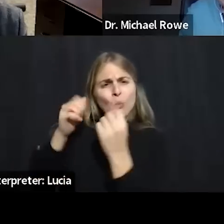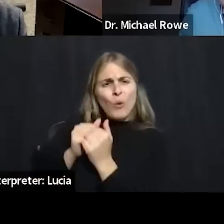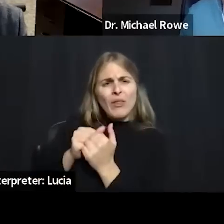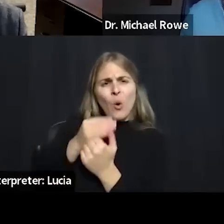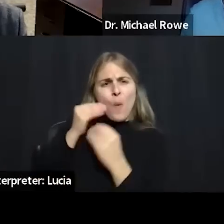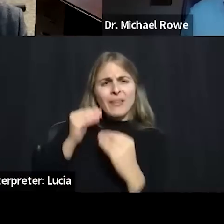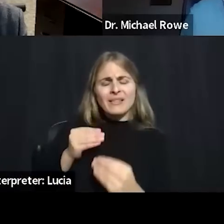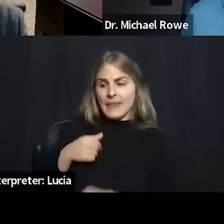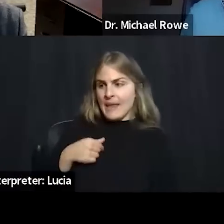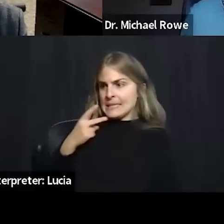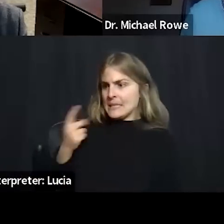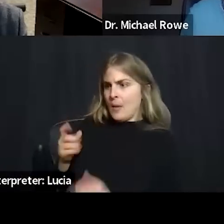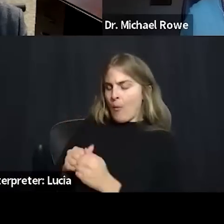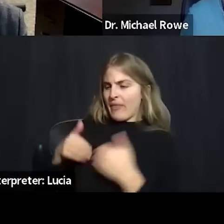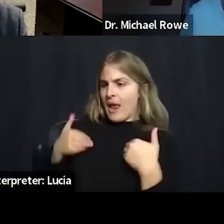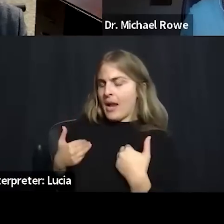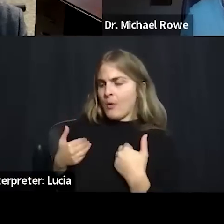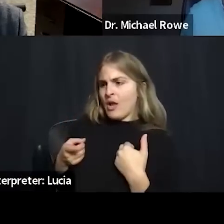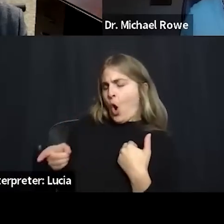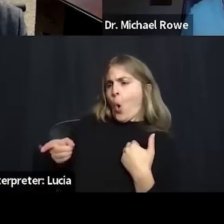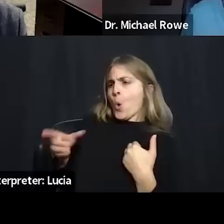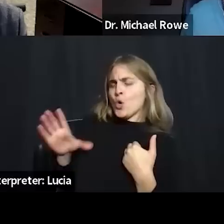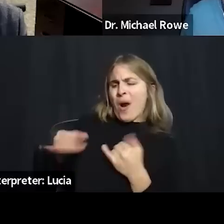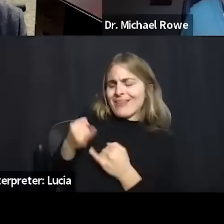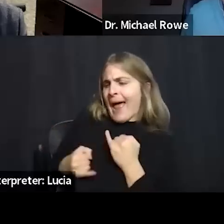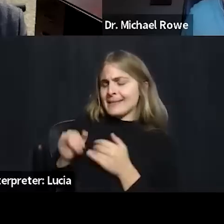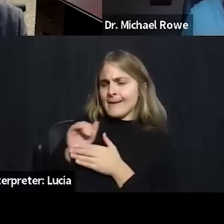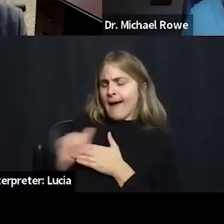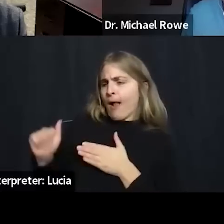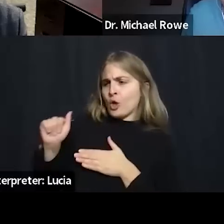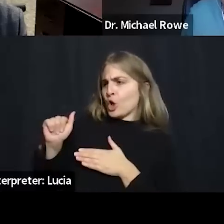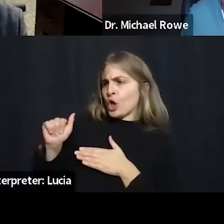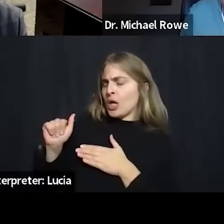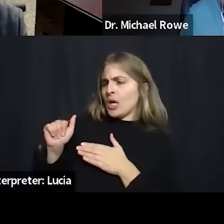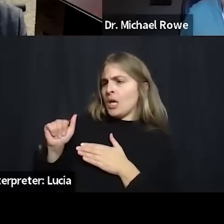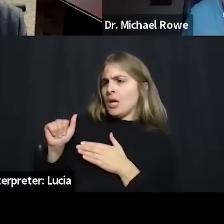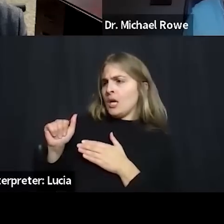gastó su último dólar para llevar a su mascota al veterinario